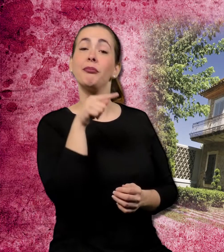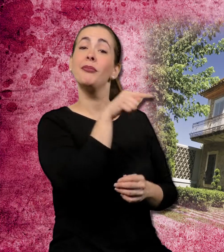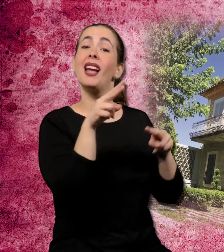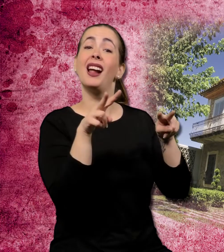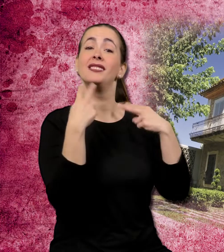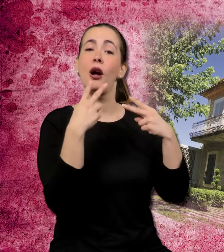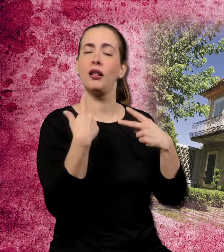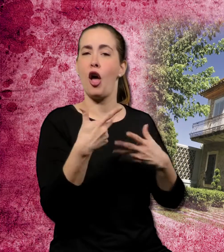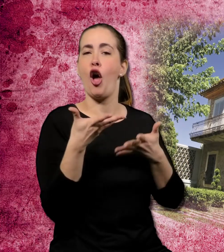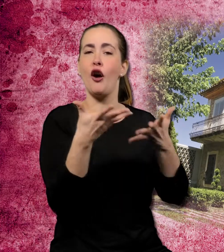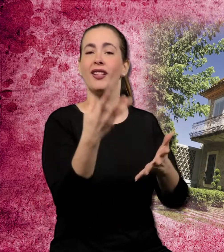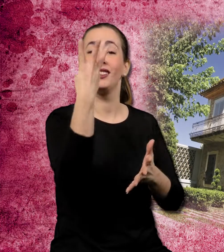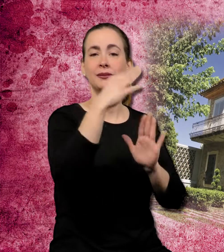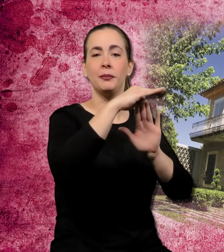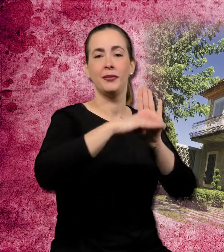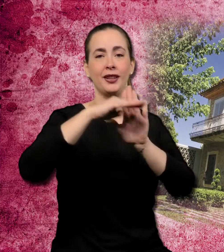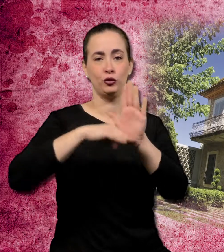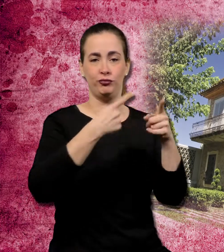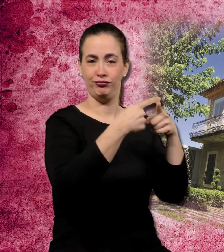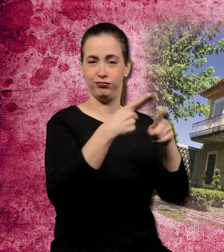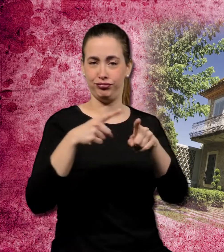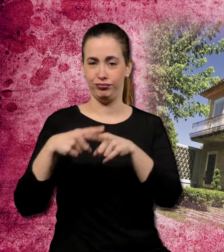Ofereixen tres tipus de menú: